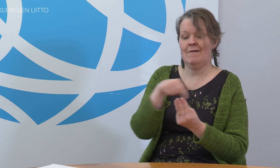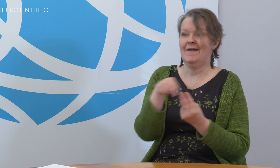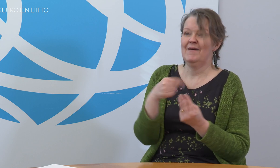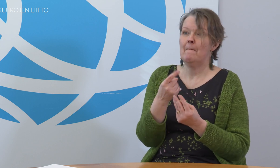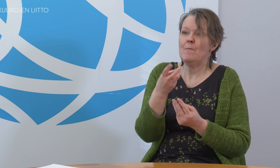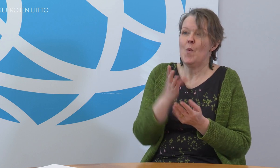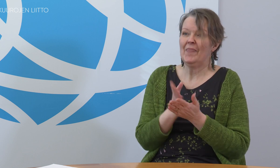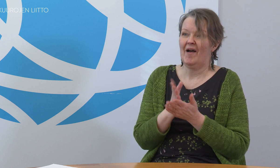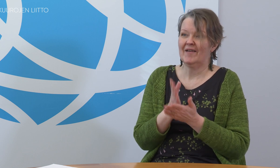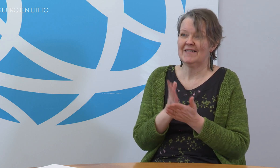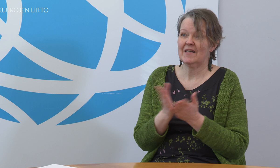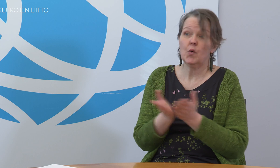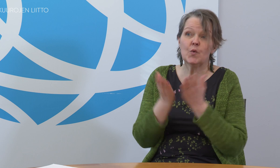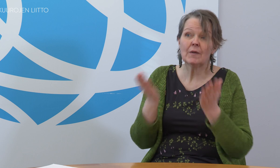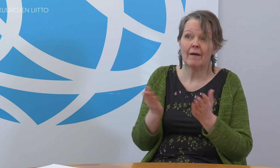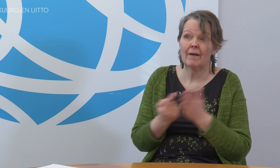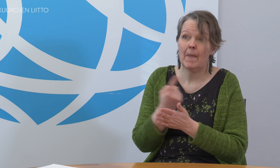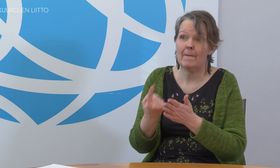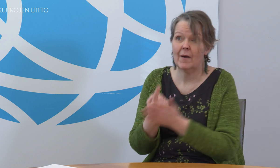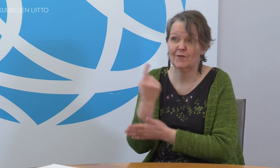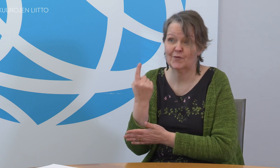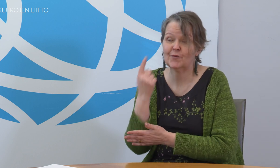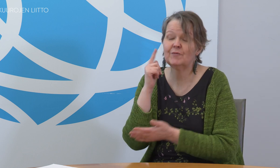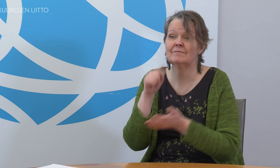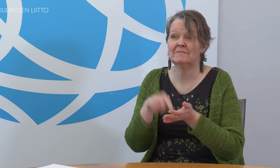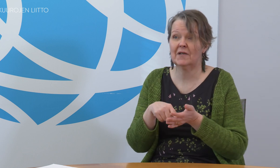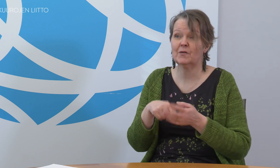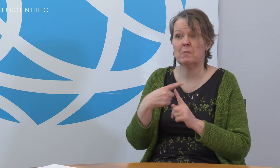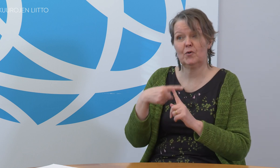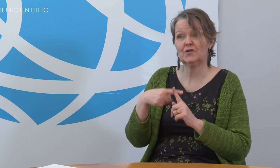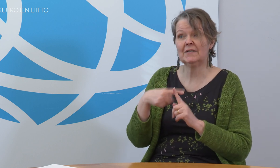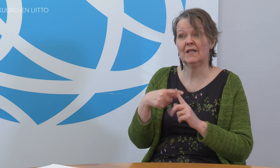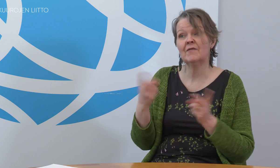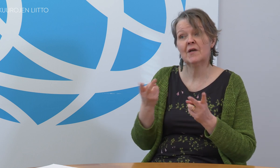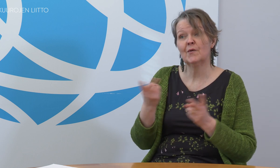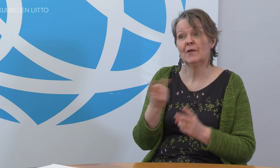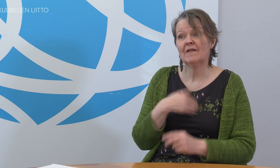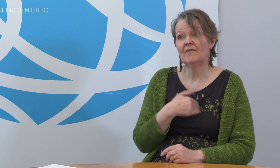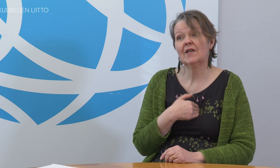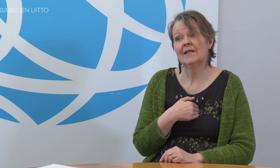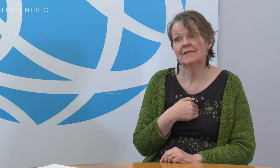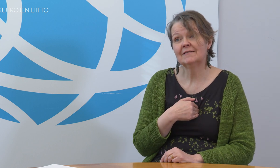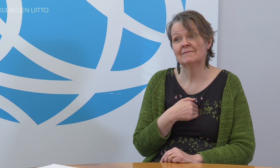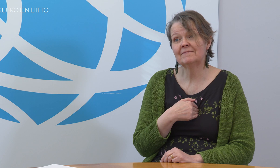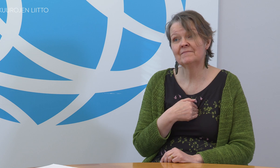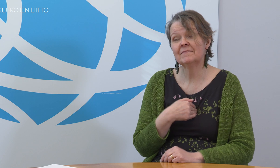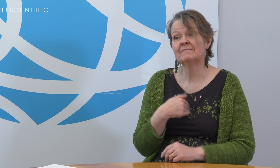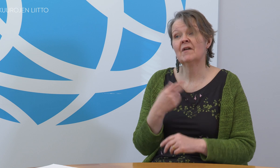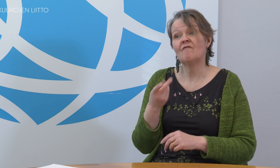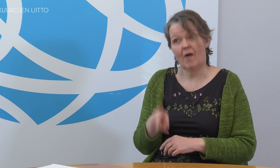Tässä tapahtuu siis monta asiaa yhtäaikaa. Fiilis on siis positiivinen.